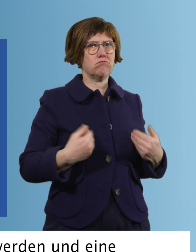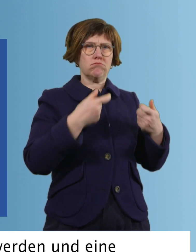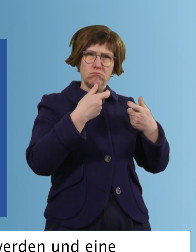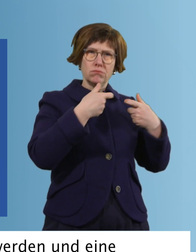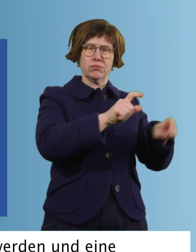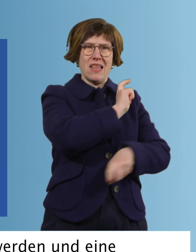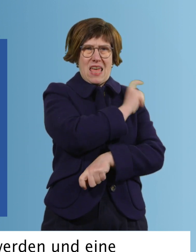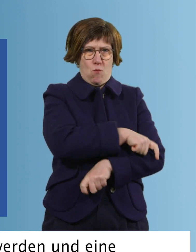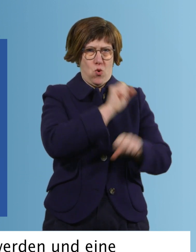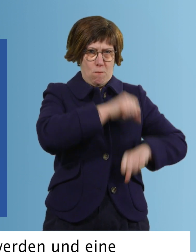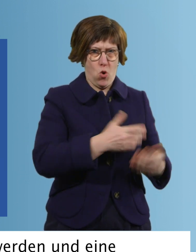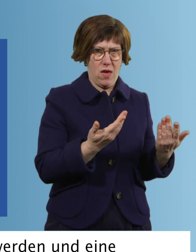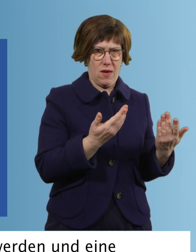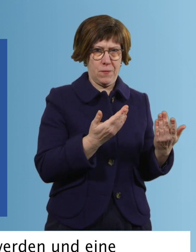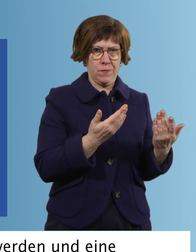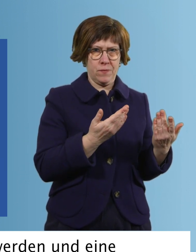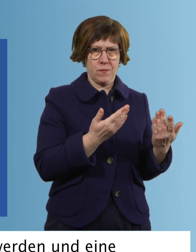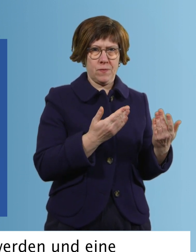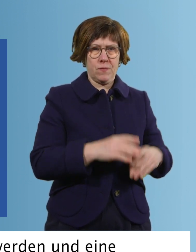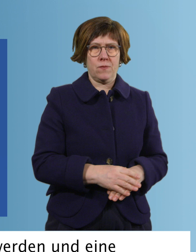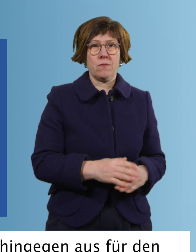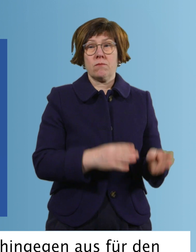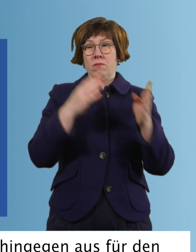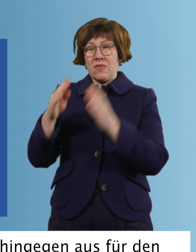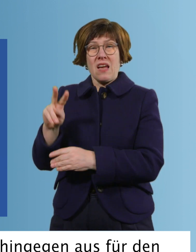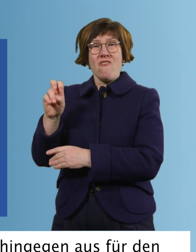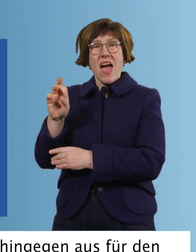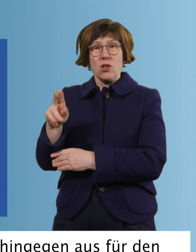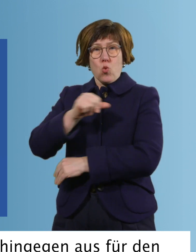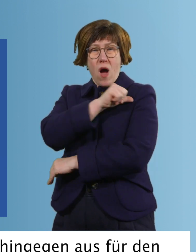Immunantwort auslösen.